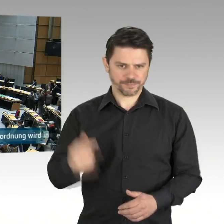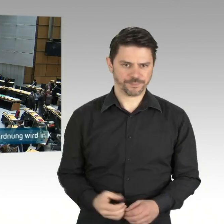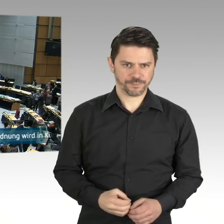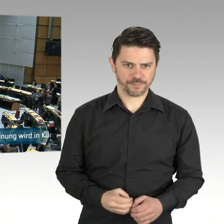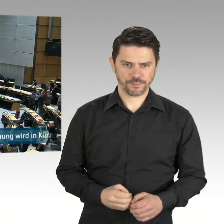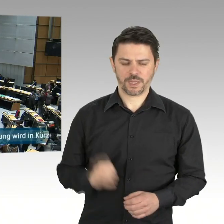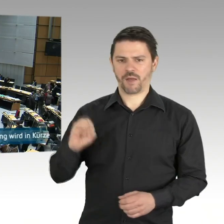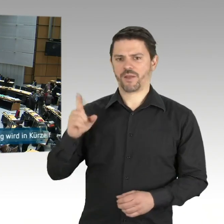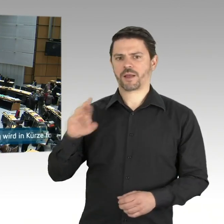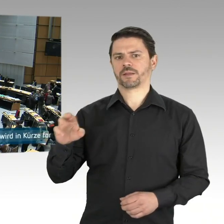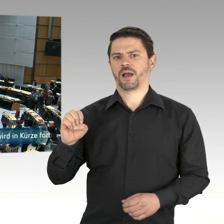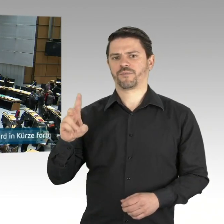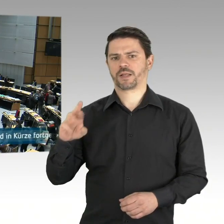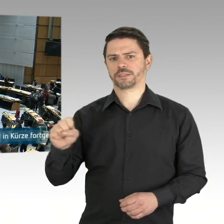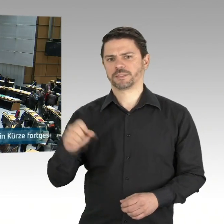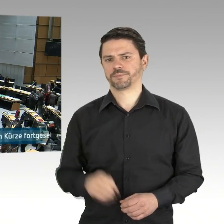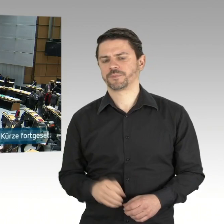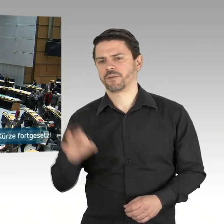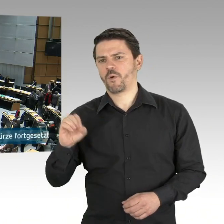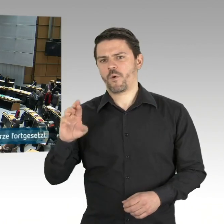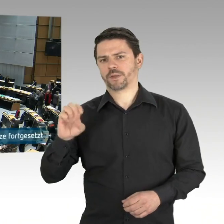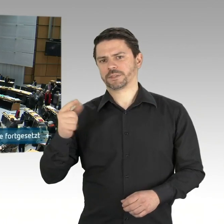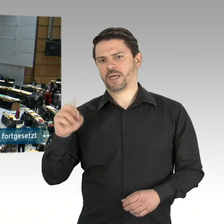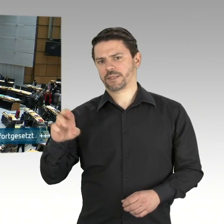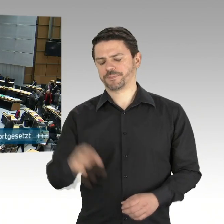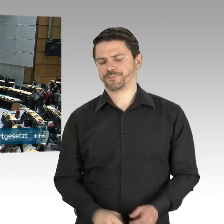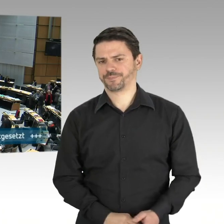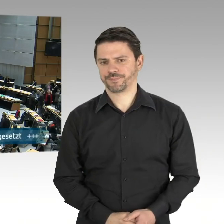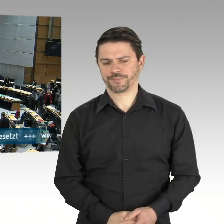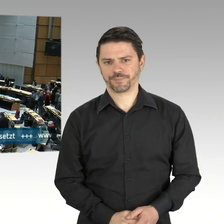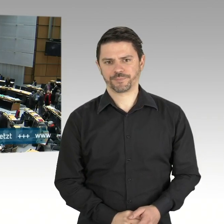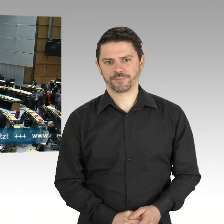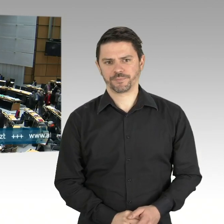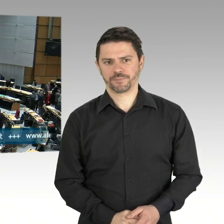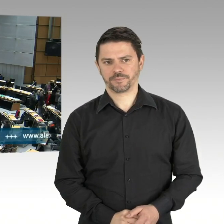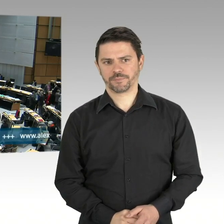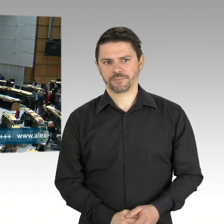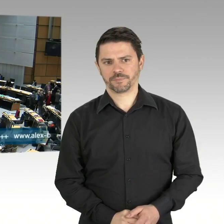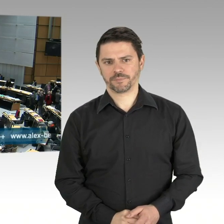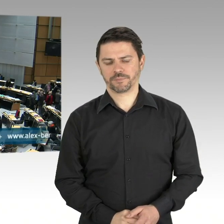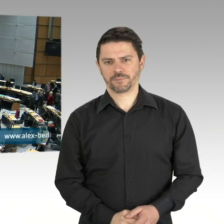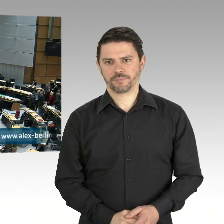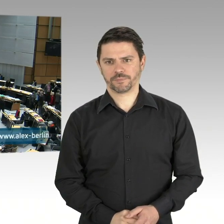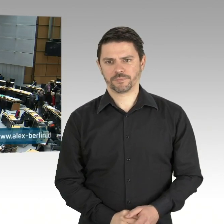Herr Stefan Förster.